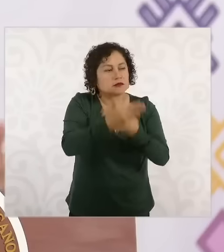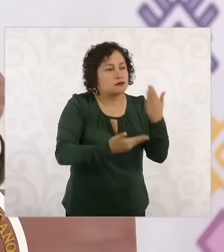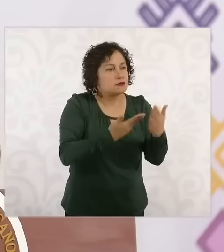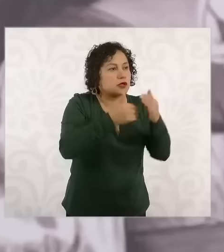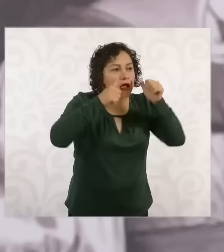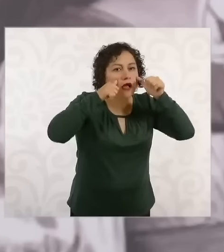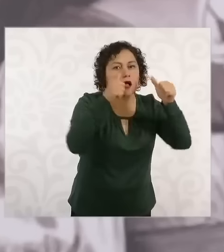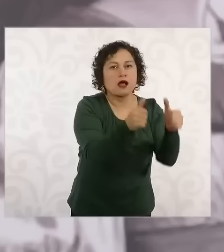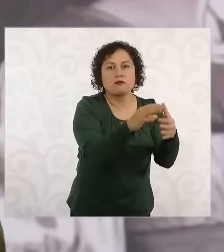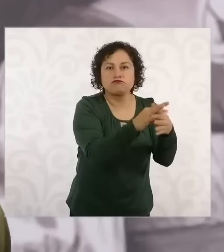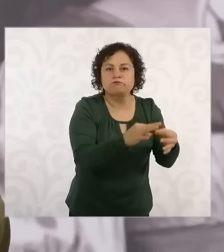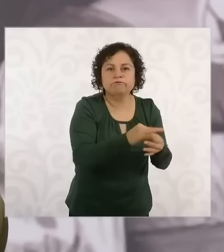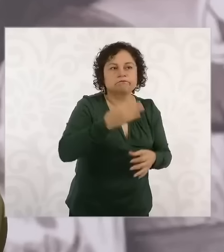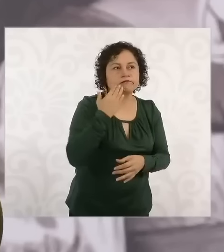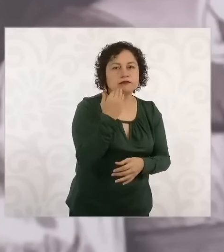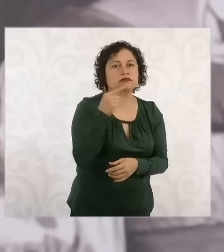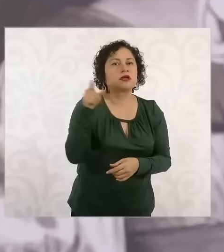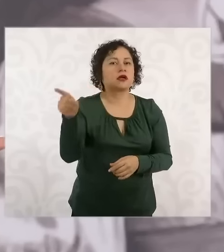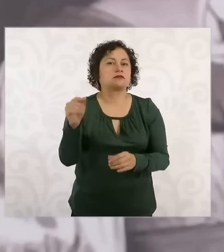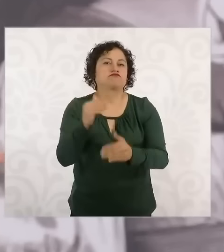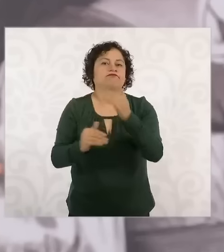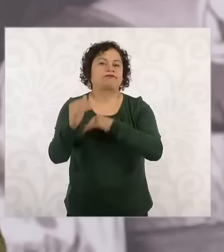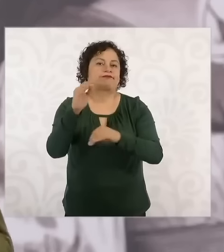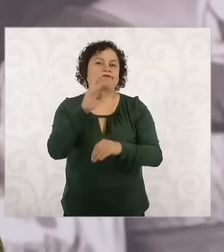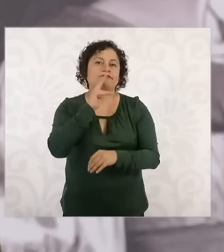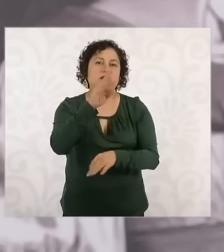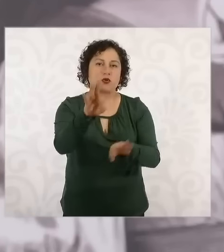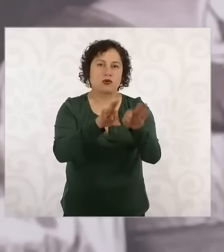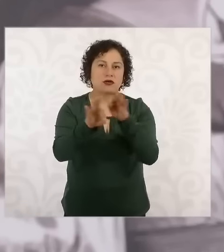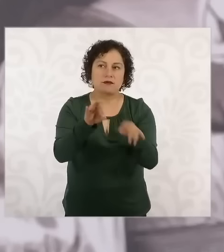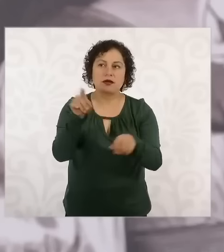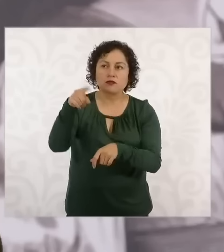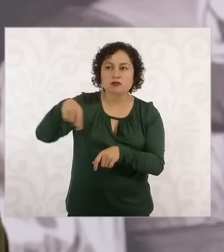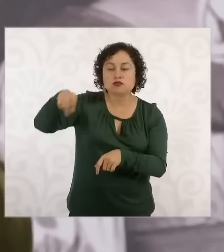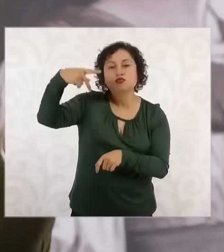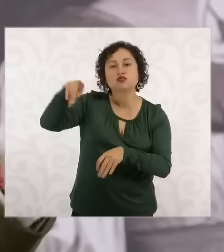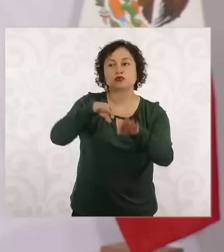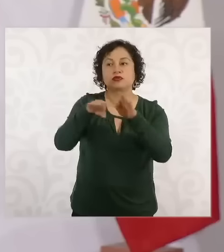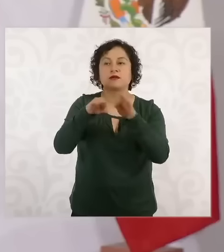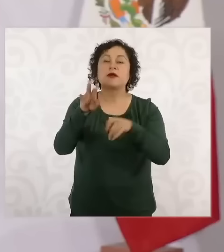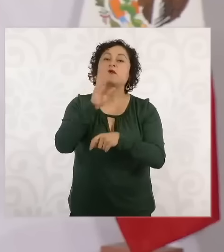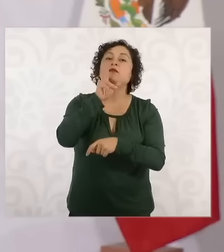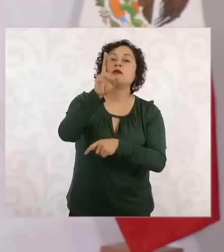las basificaciones, los incrementos salariales, o sea, todo lo que se dejó de hacer durante tantos